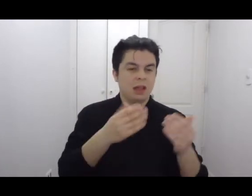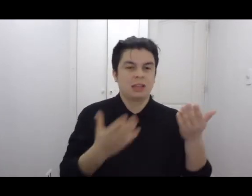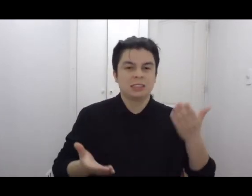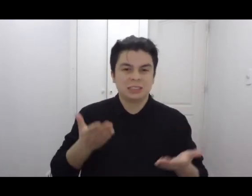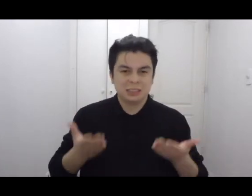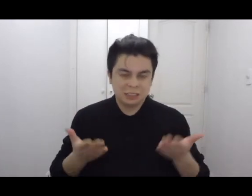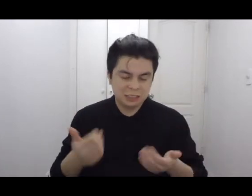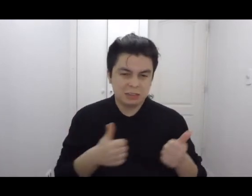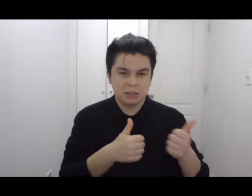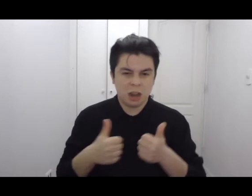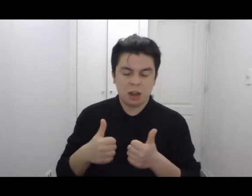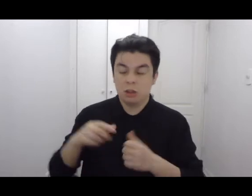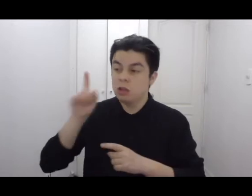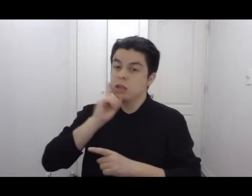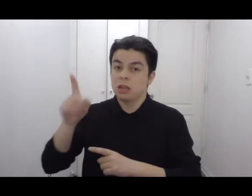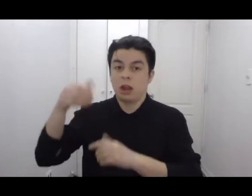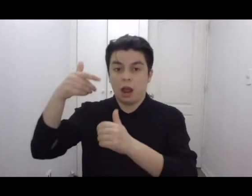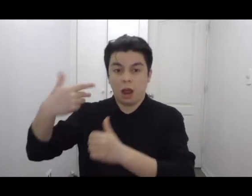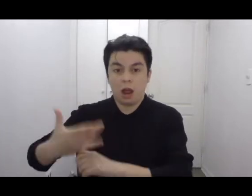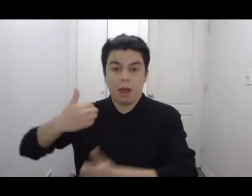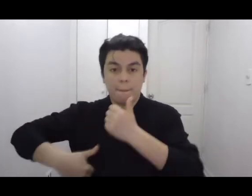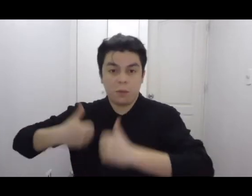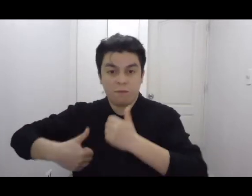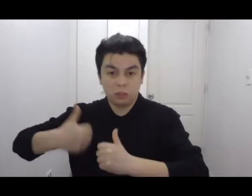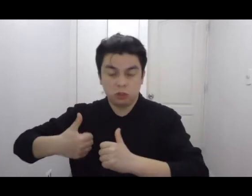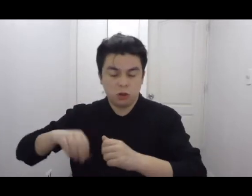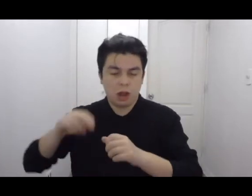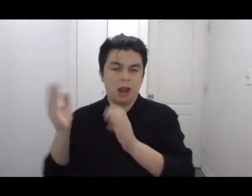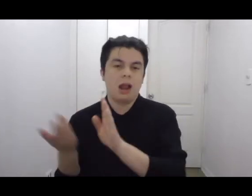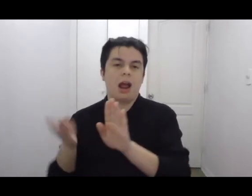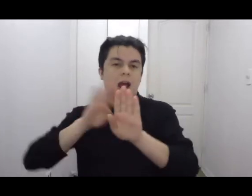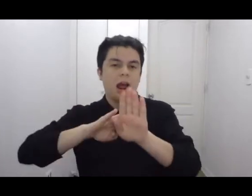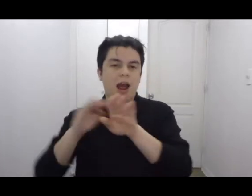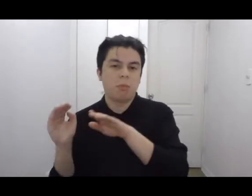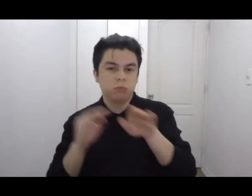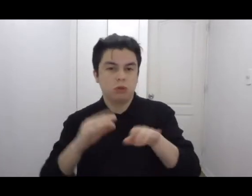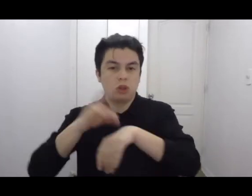por un nutricionista por profesional de la salud, no es que ellas dijeron vamos a hacer tal menú,